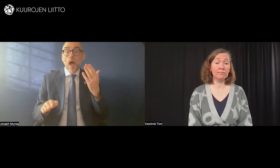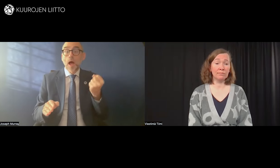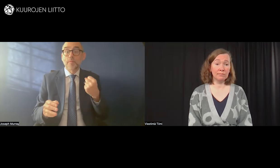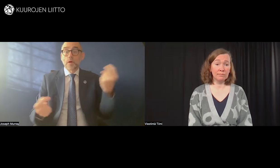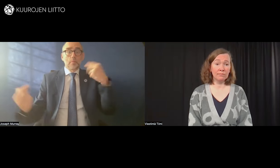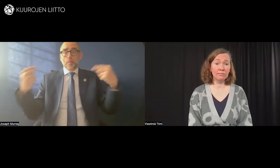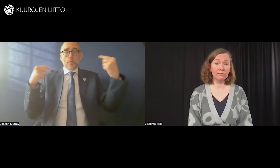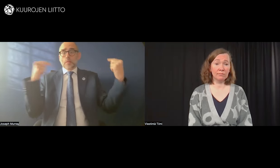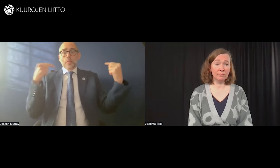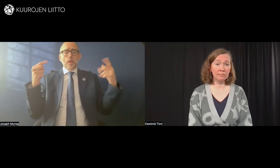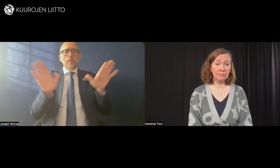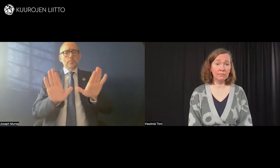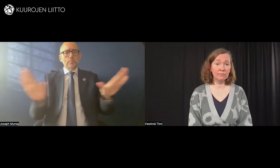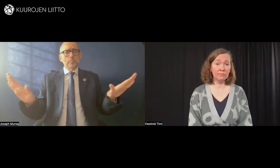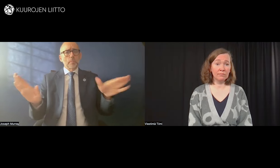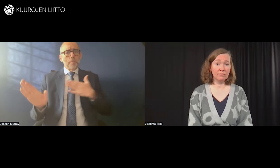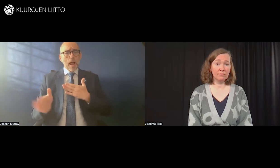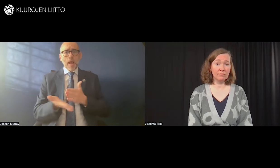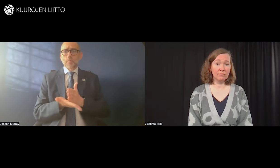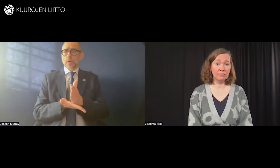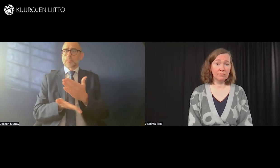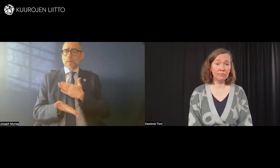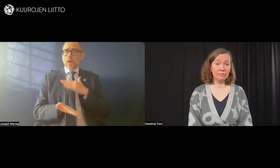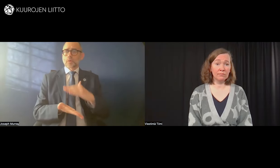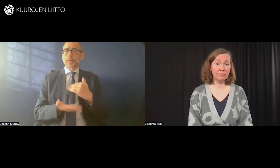Vaikka muut sanoisivat mitä, niin heistä huolimatta lapsi tietäisi omat -